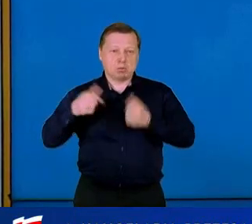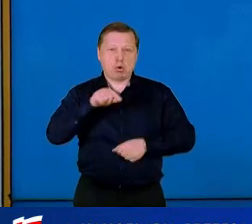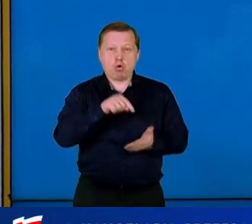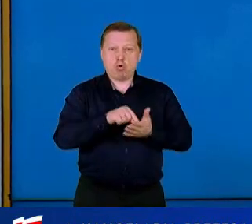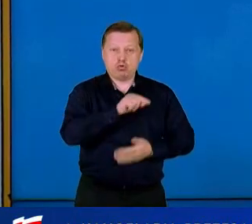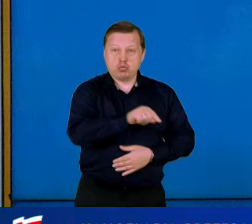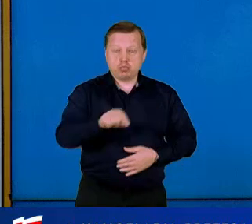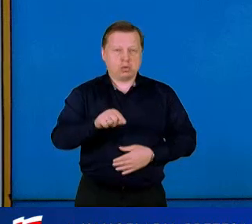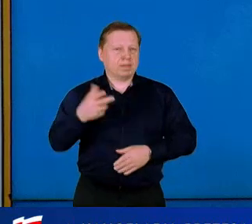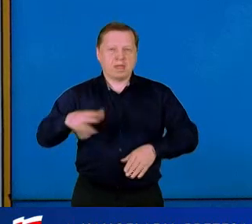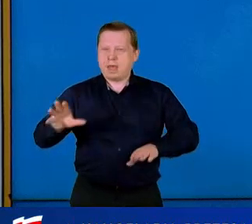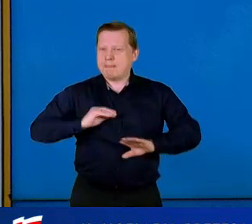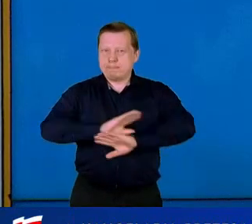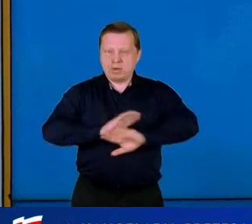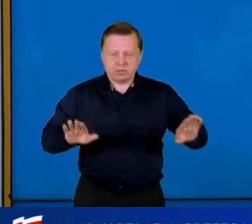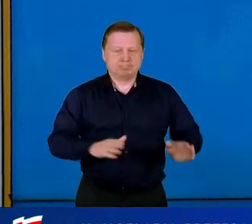Dalej, badania prenatalne.